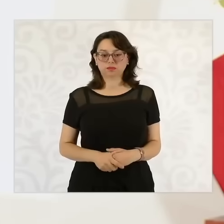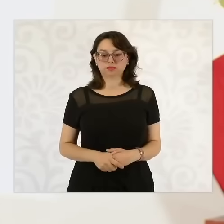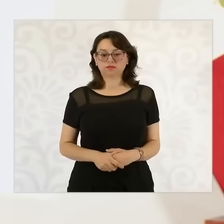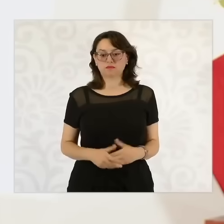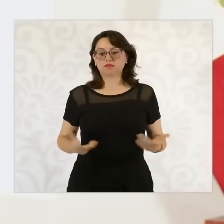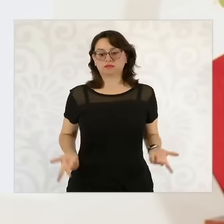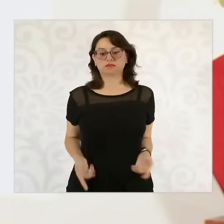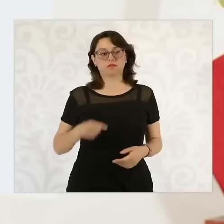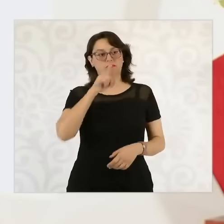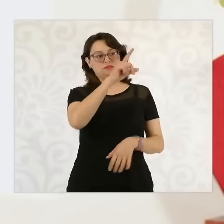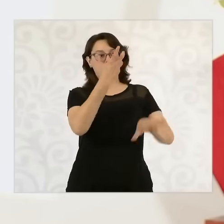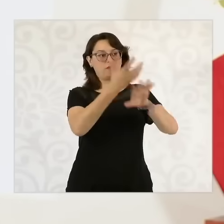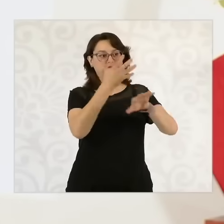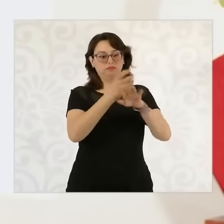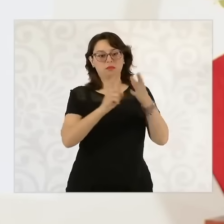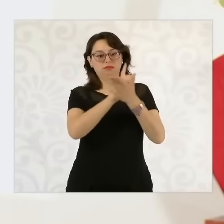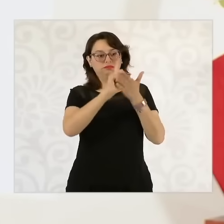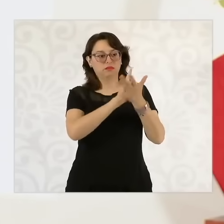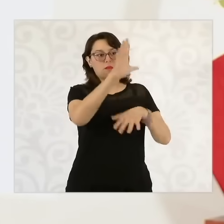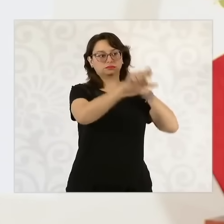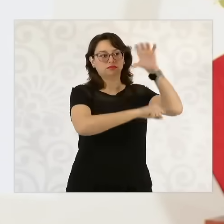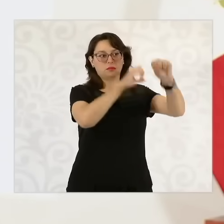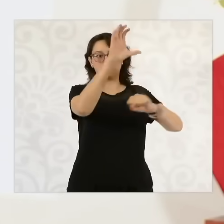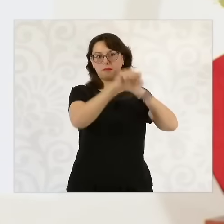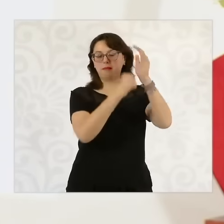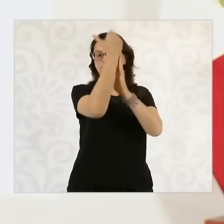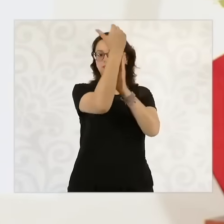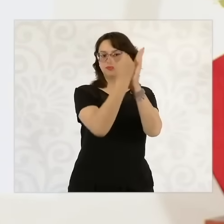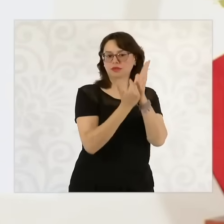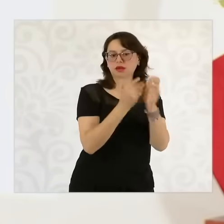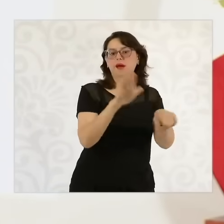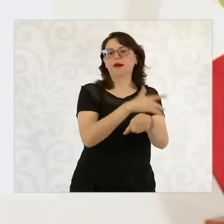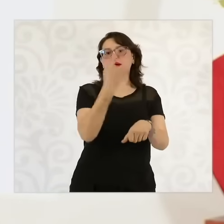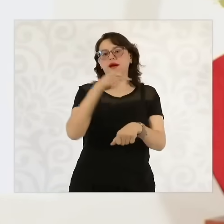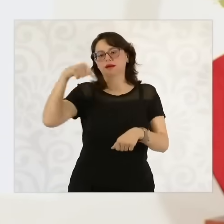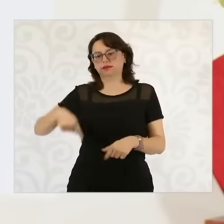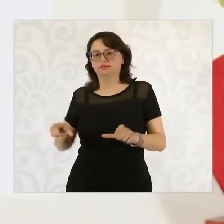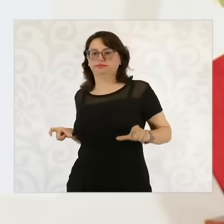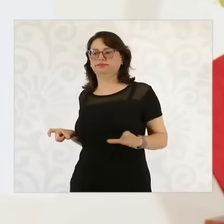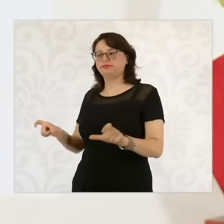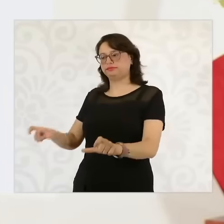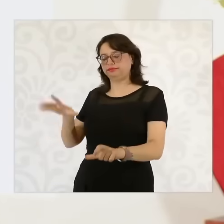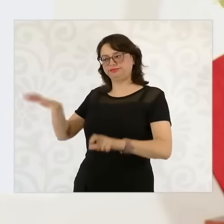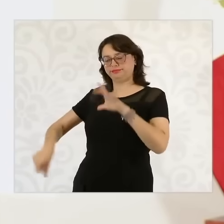a que nosotros estamos incautando de este lado de la frontera en México ¿lo hacemos para satisfacer